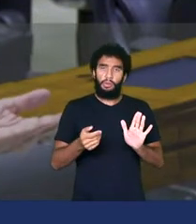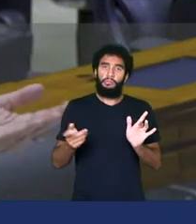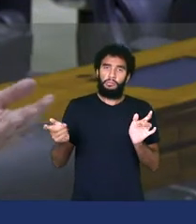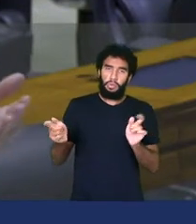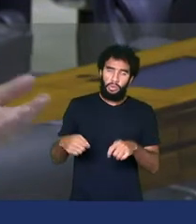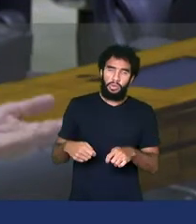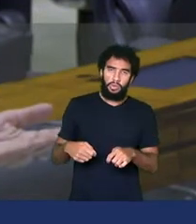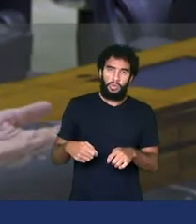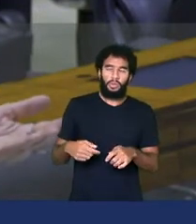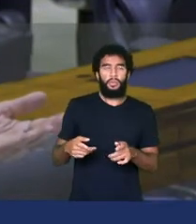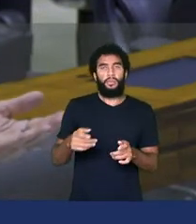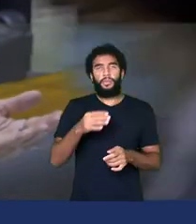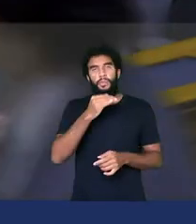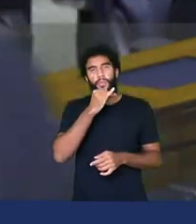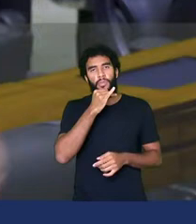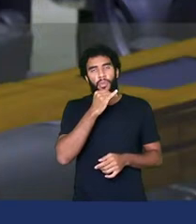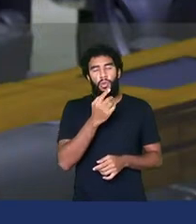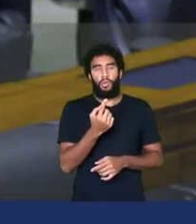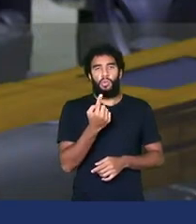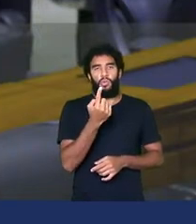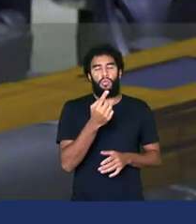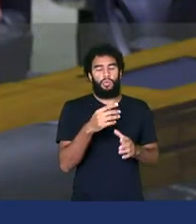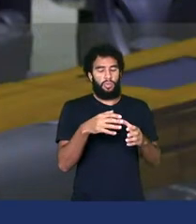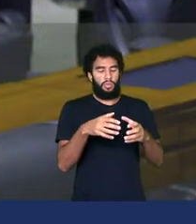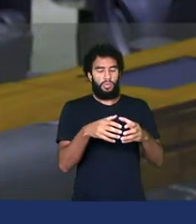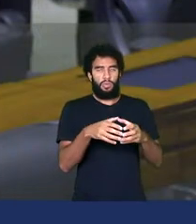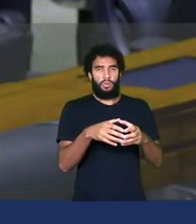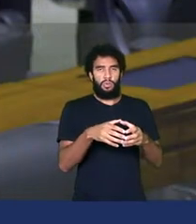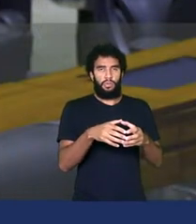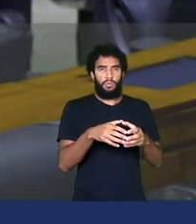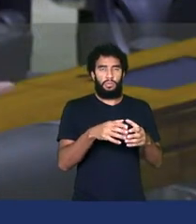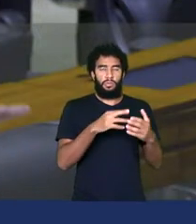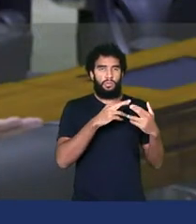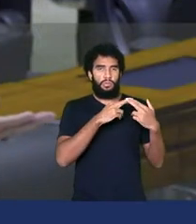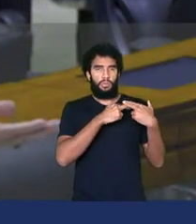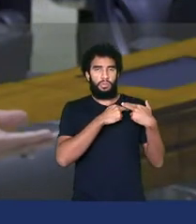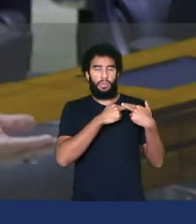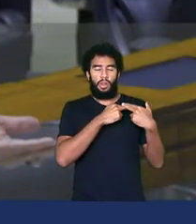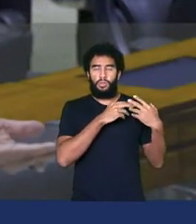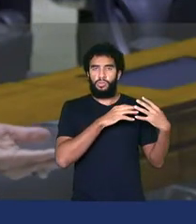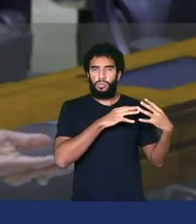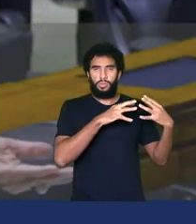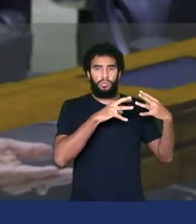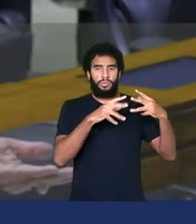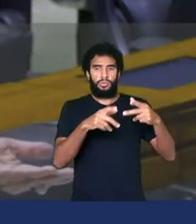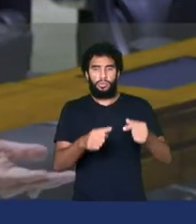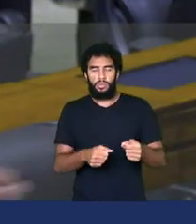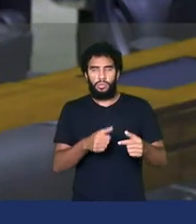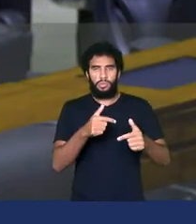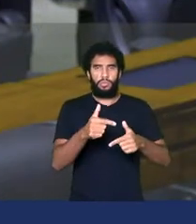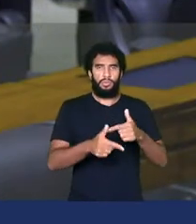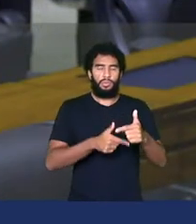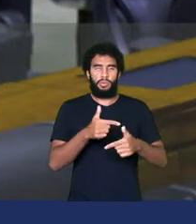O MONOPÓLIO. ÉTEORICAMENTE POSSÍVEL QUE O ÚNICO GRUPO SEJA DONO DE TODOS OS CASSINOS